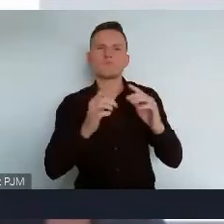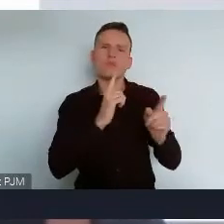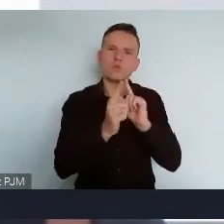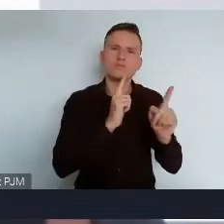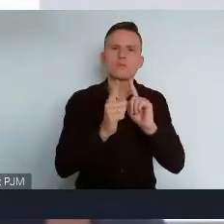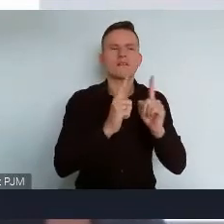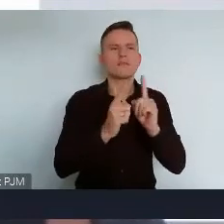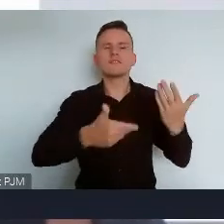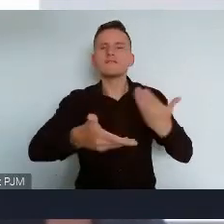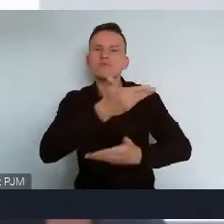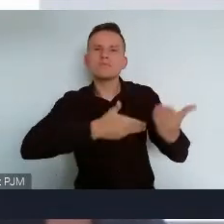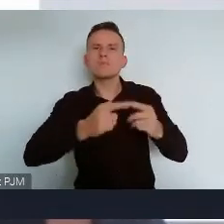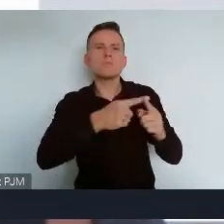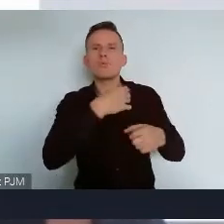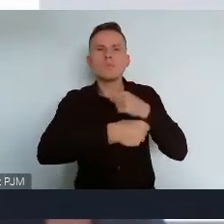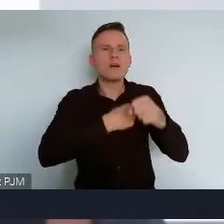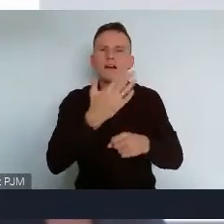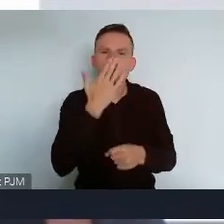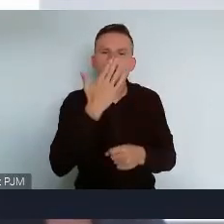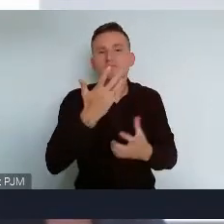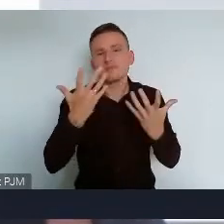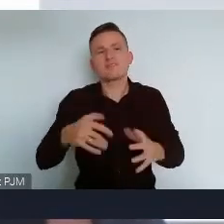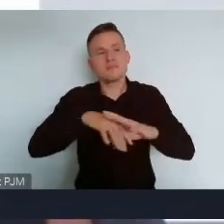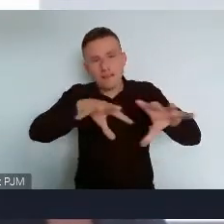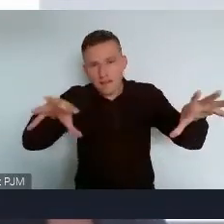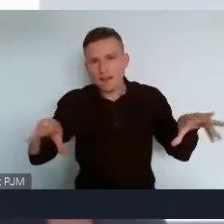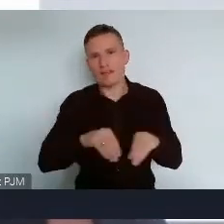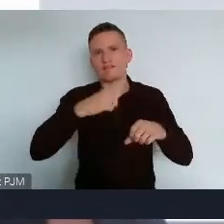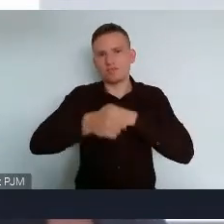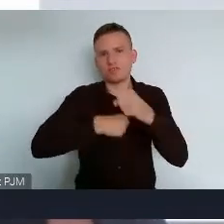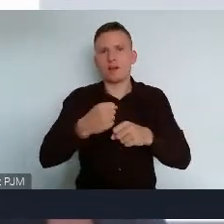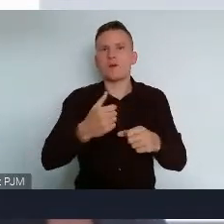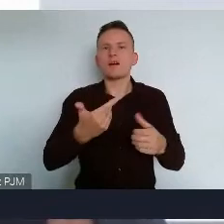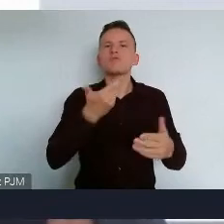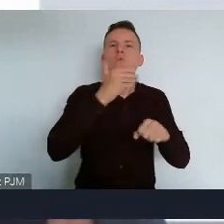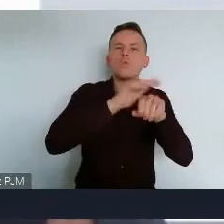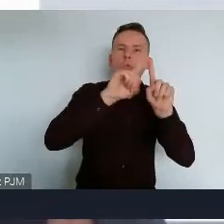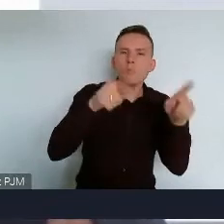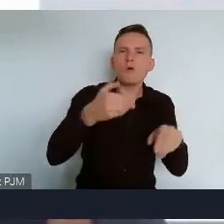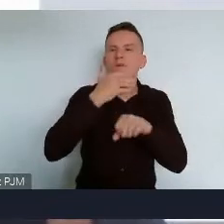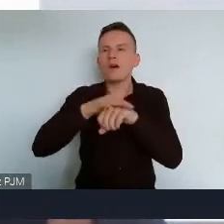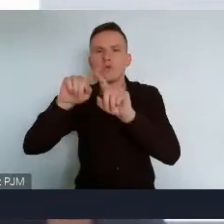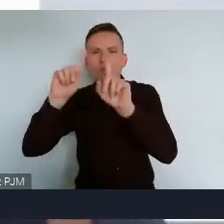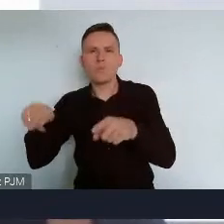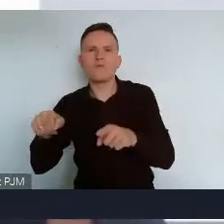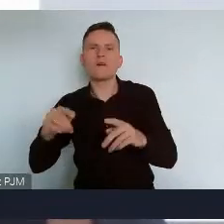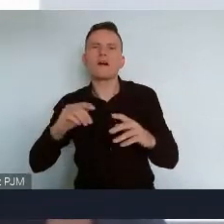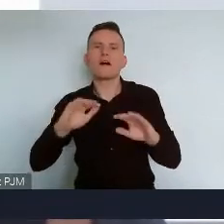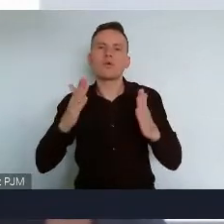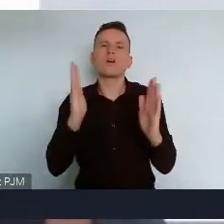bo chcemy jednak wspólnie budować te nasze kontrakty klimatyczne, aby zrobić to jak najszybciej, jak najlepiej